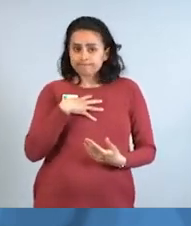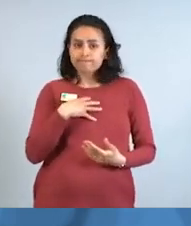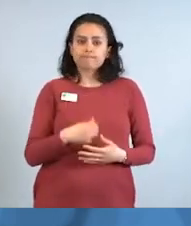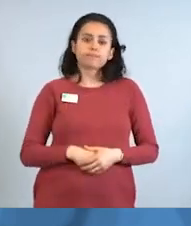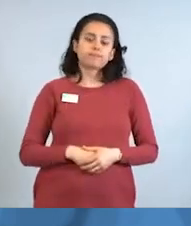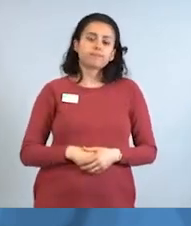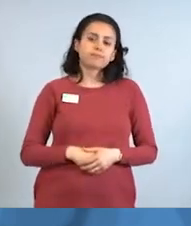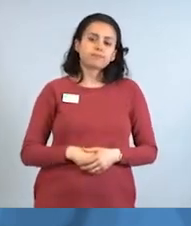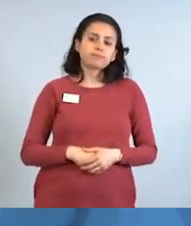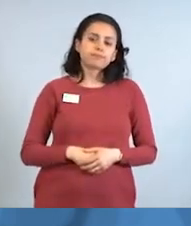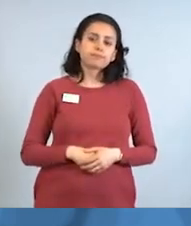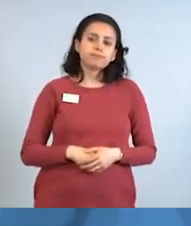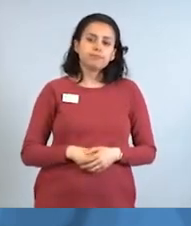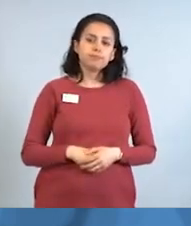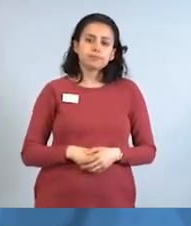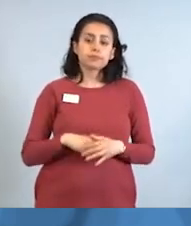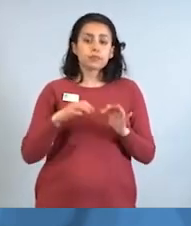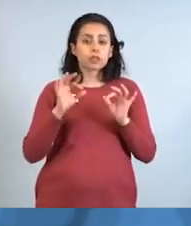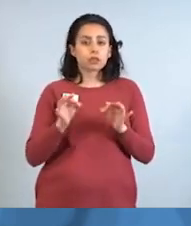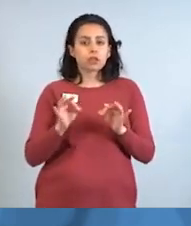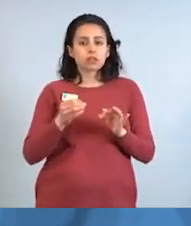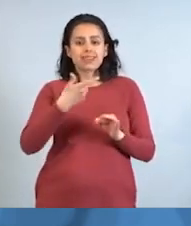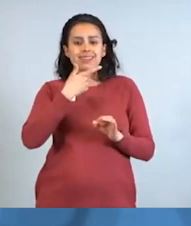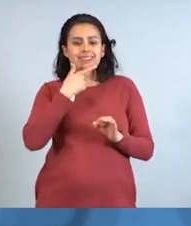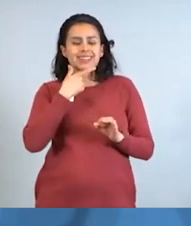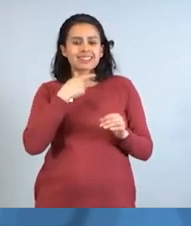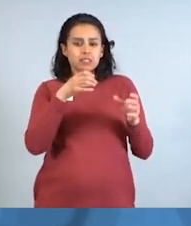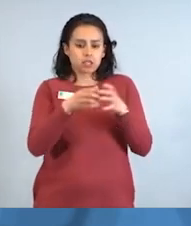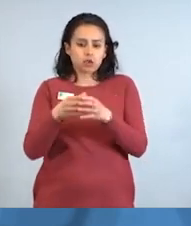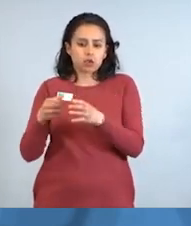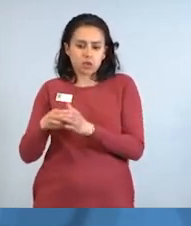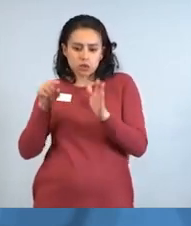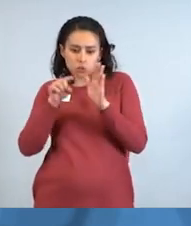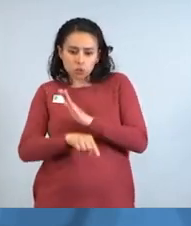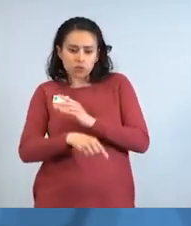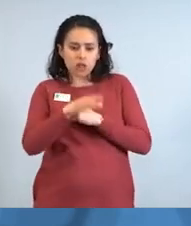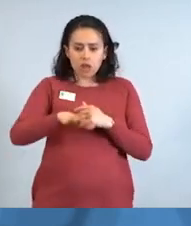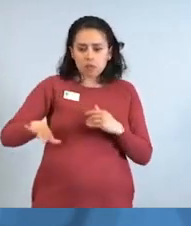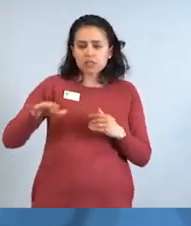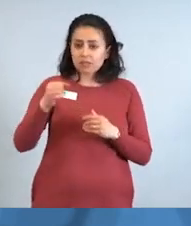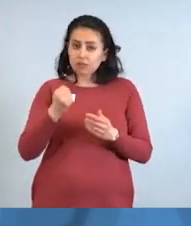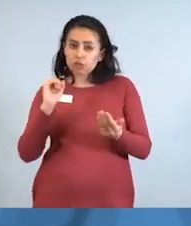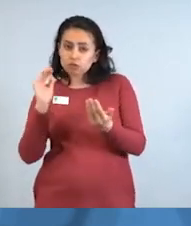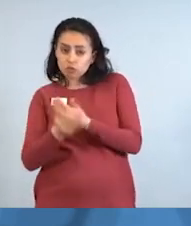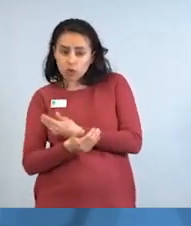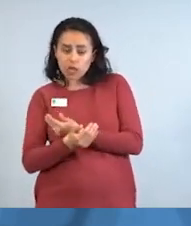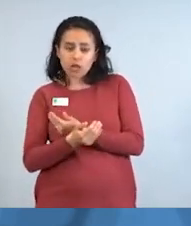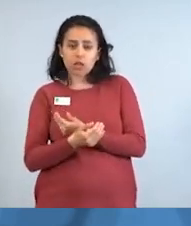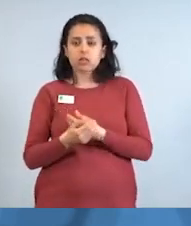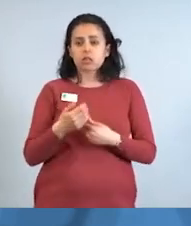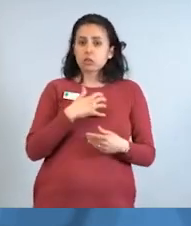Voisiko riskiryhmiin kuuluvia lapsia suojella priorisoimalla lähipiirin?